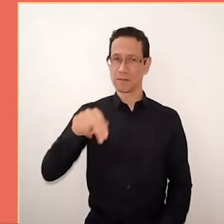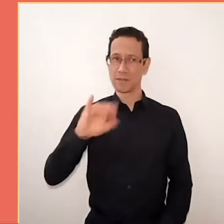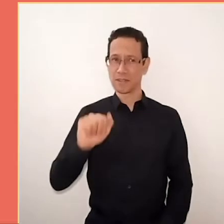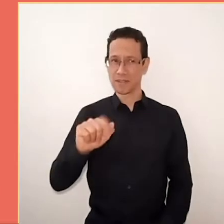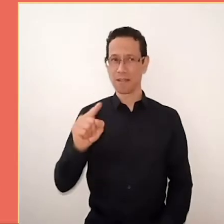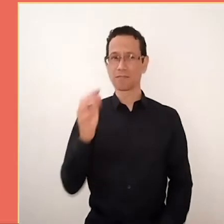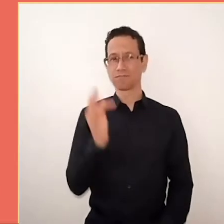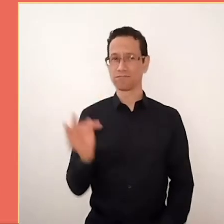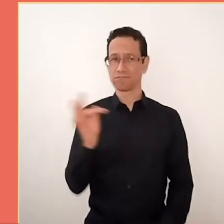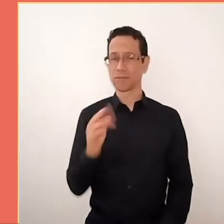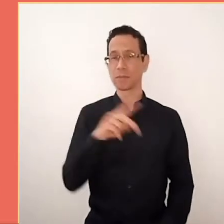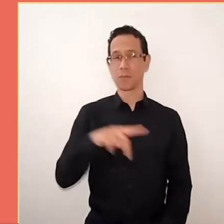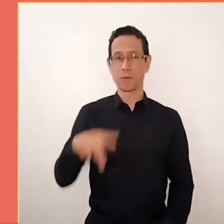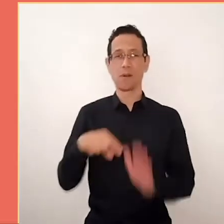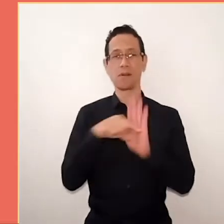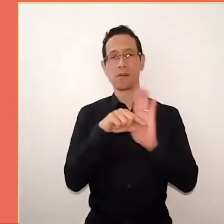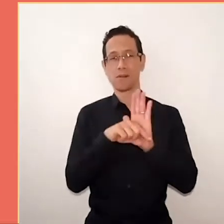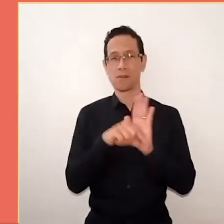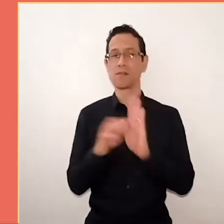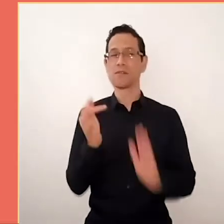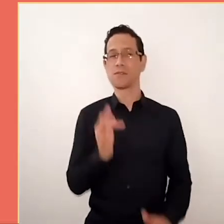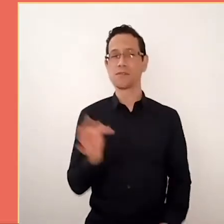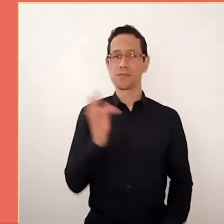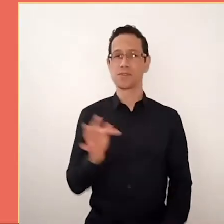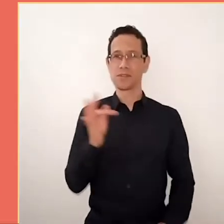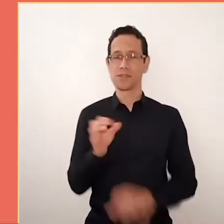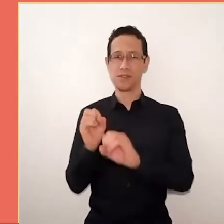ela é professora e pesquisadora da faculdade de educação da UFMG,